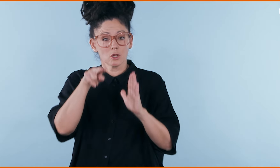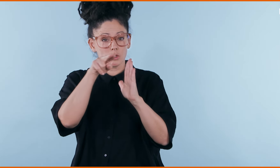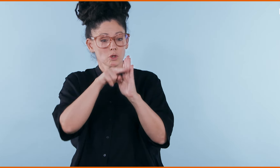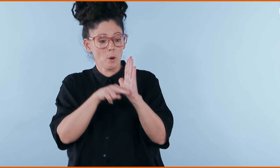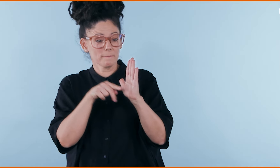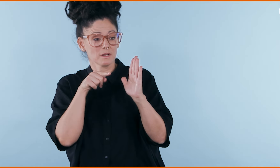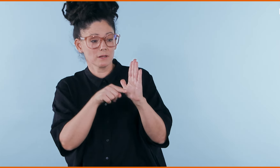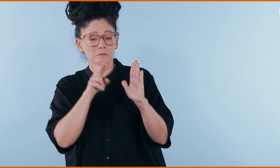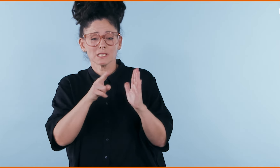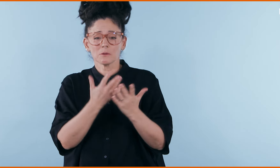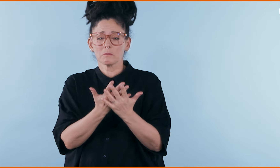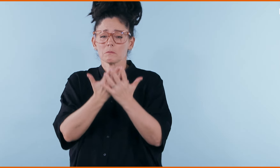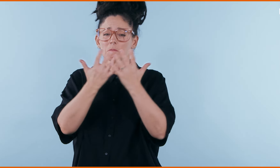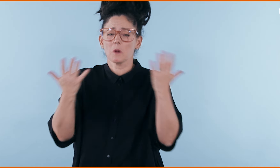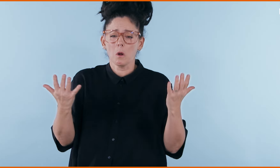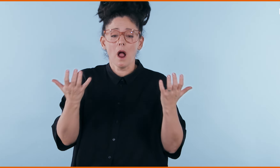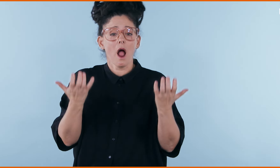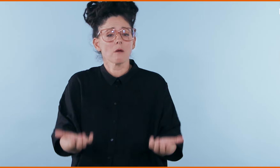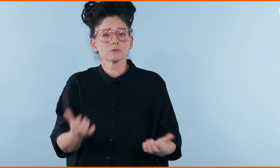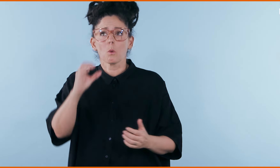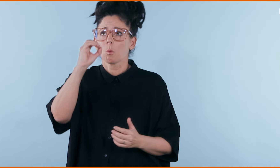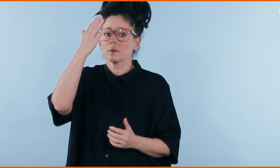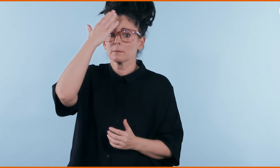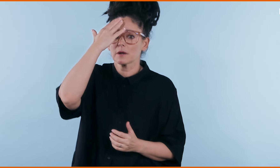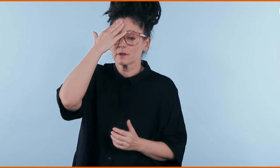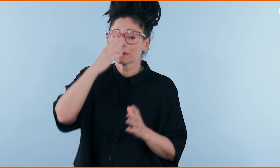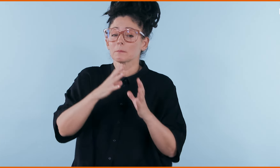Många är omedvetna om att normer-